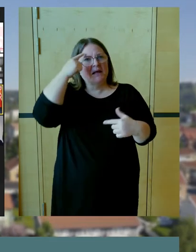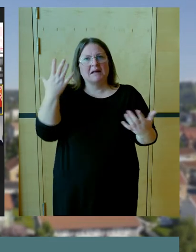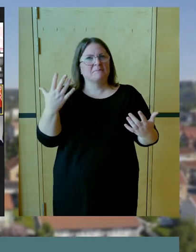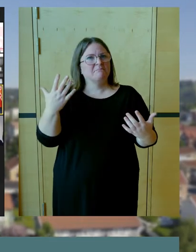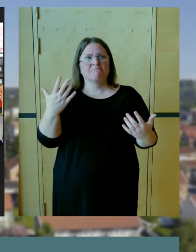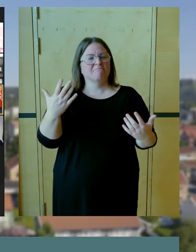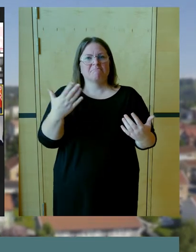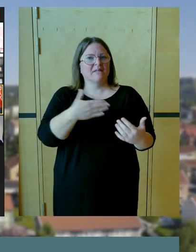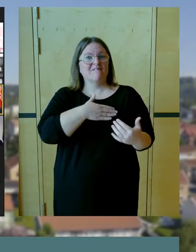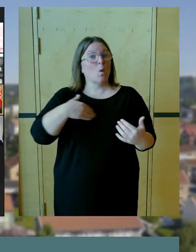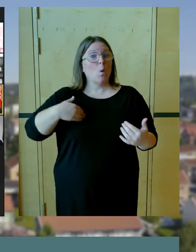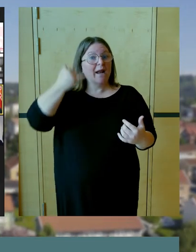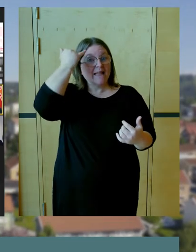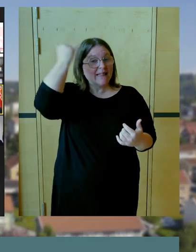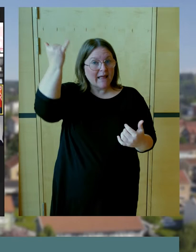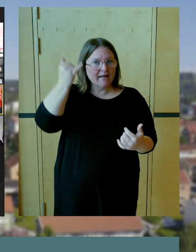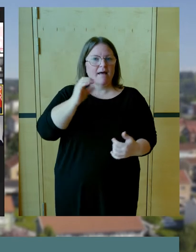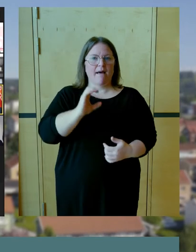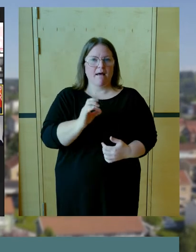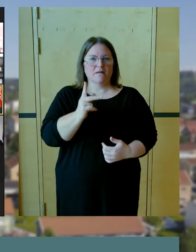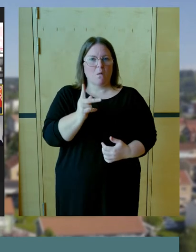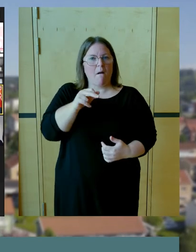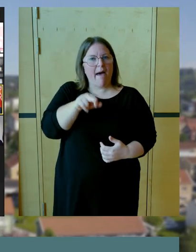Idé utan skr har ju varit jätte tydlig med